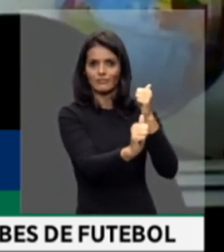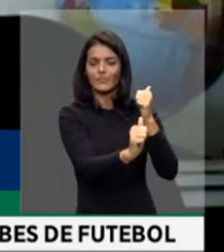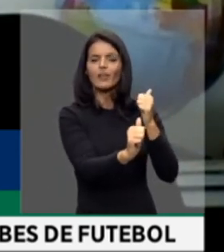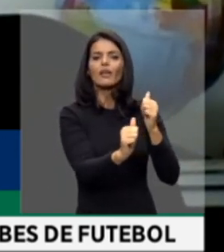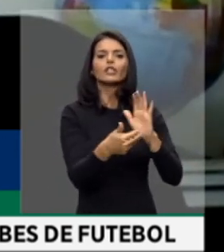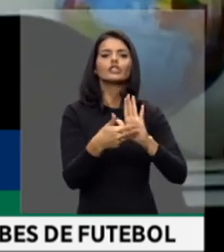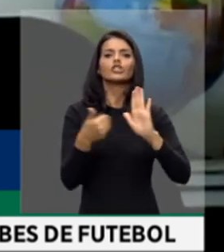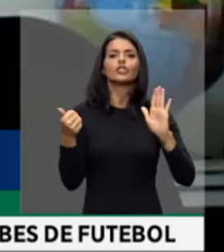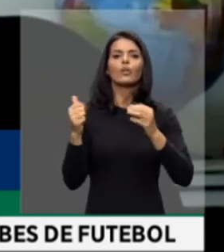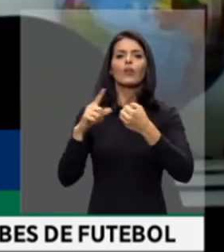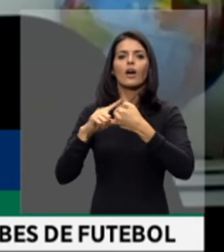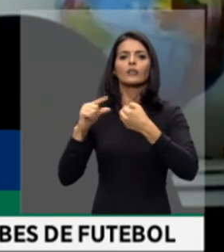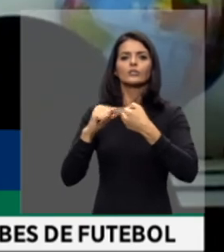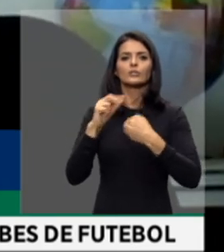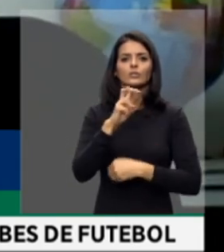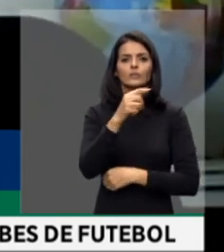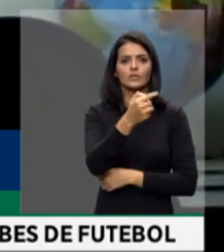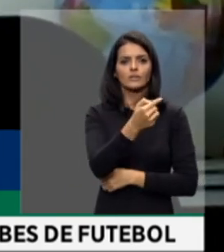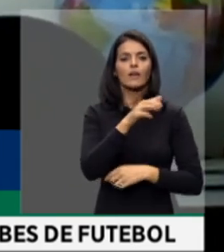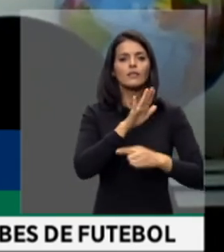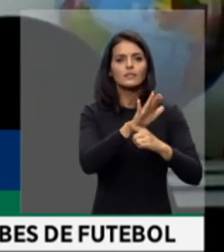SENADO. PORTANTO, É SIM. -- [PRESIDENTE]: ORIENTAÇÃO DE BANCADA. COMO